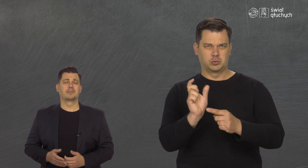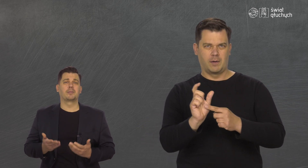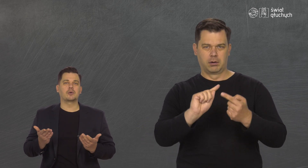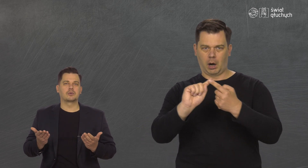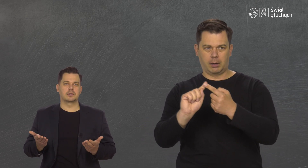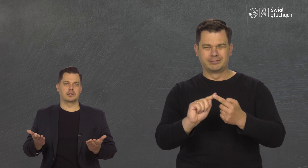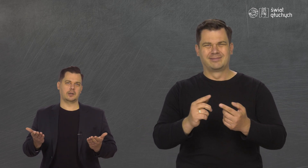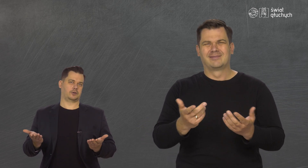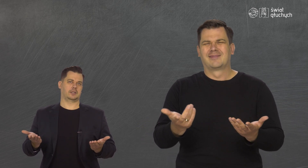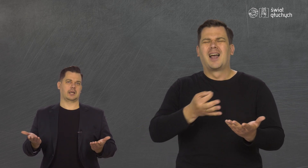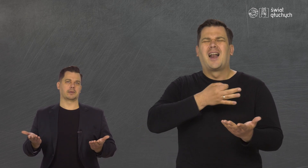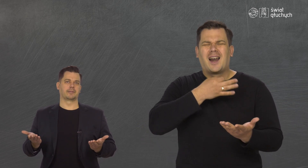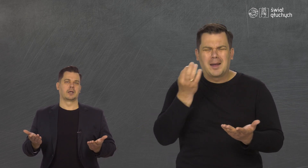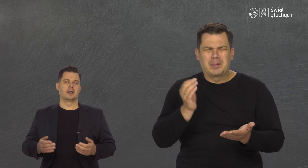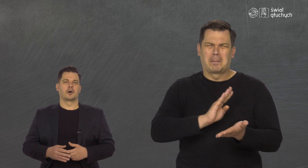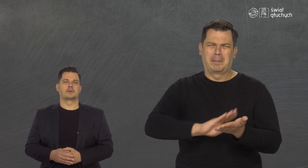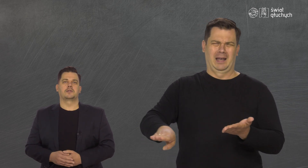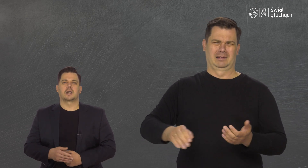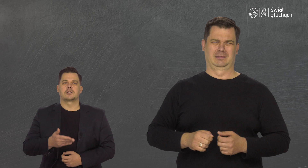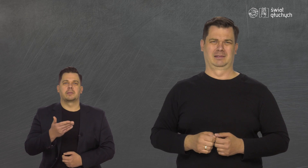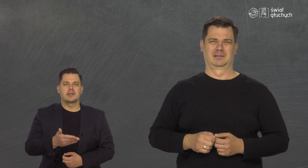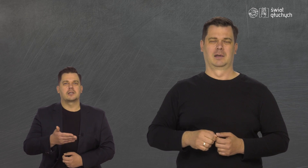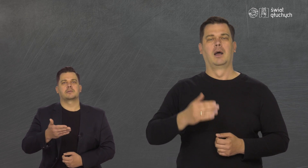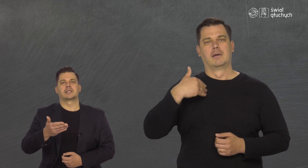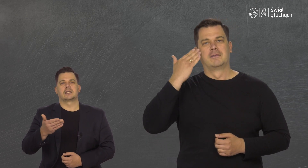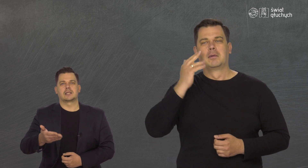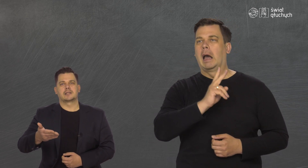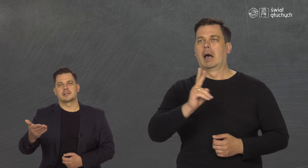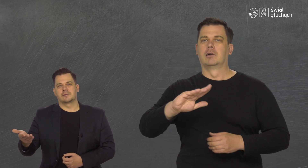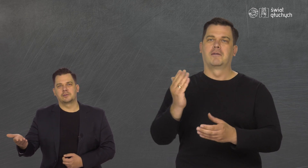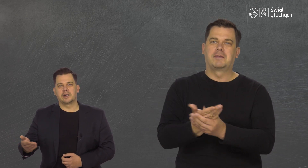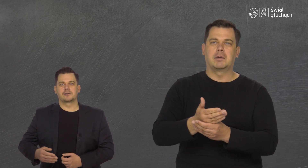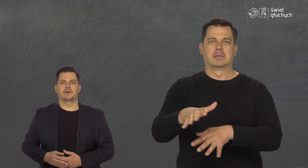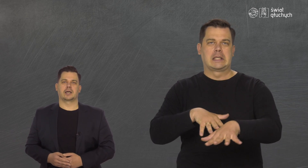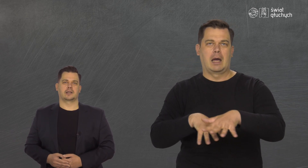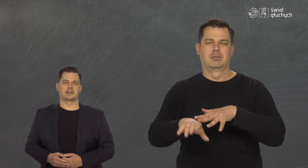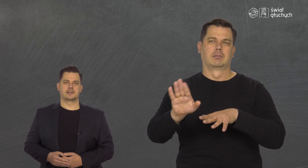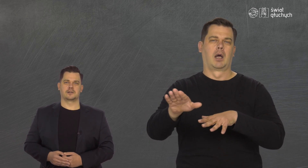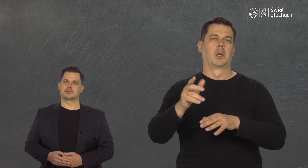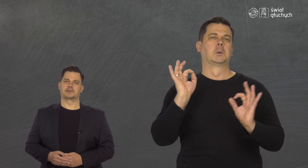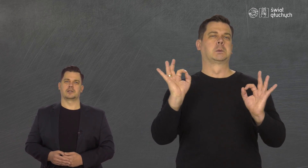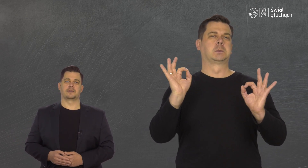Po prostu z niego nie korzystajmy. Oczywiście każda branża, specjalizacja czy zawód ma swoje, charakterystyczne słownictwo.